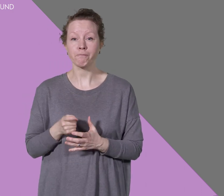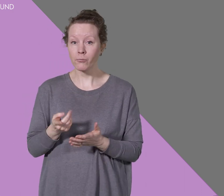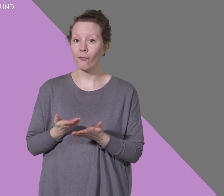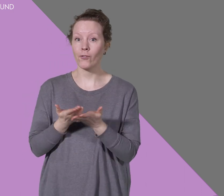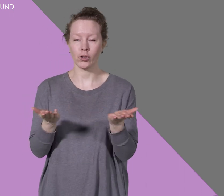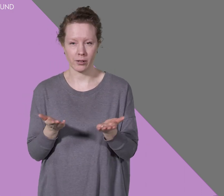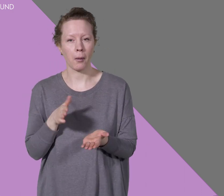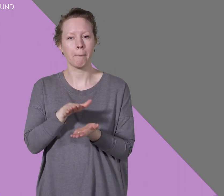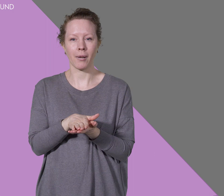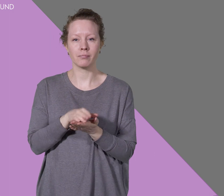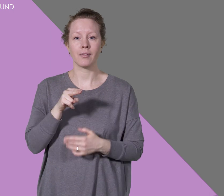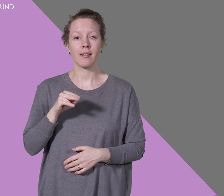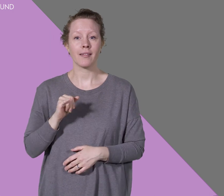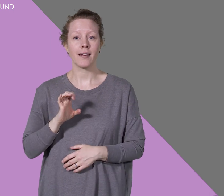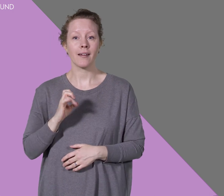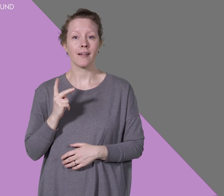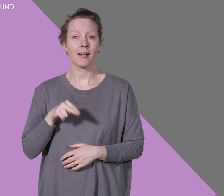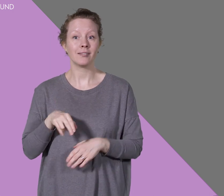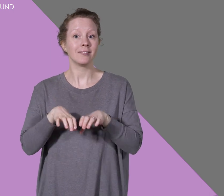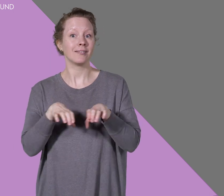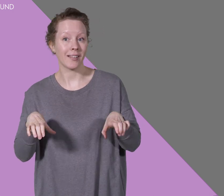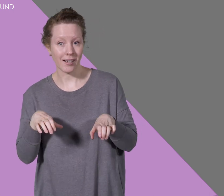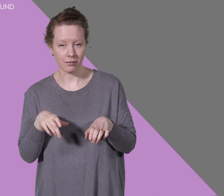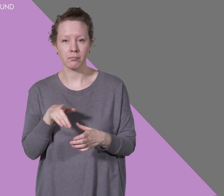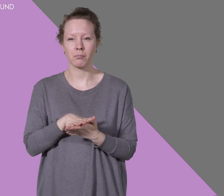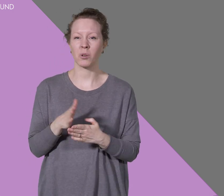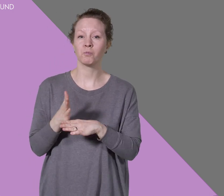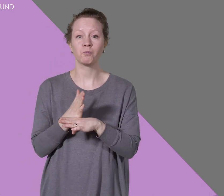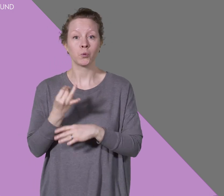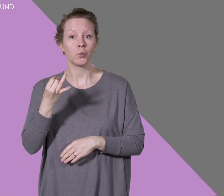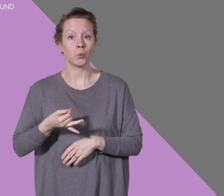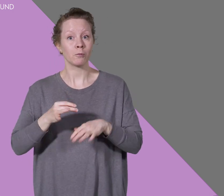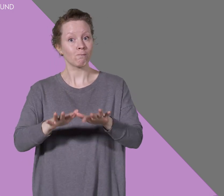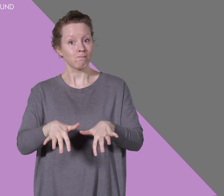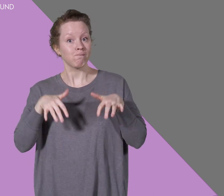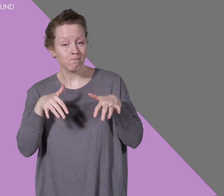Föreställningen visas på NICKEN-scenen där det ryms max 70 åskådare -